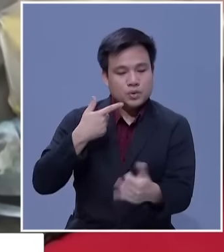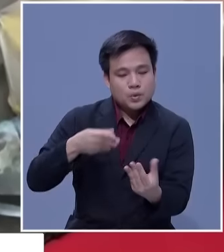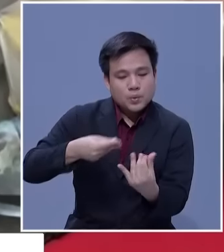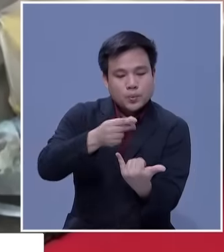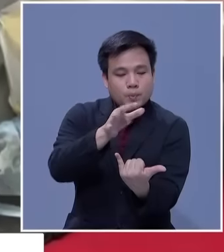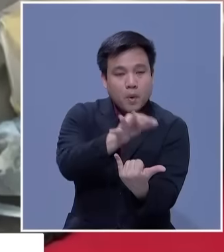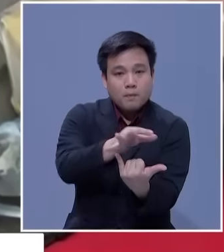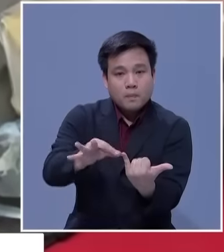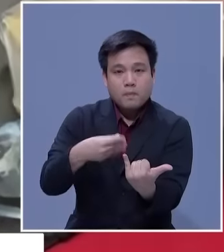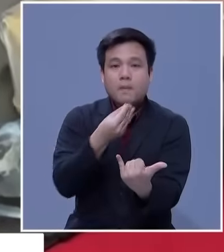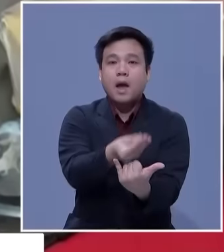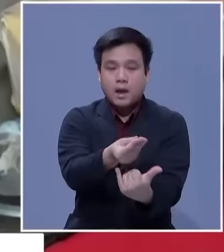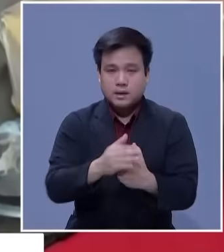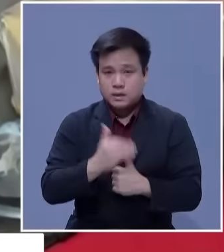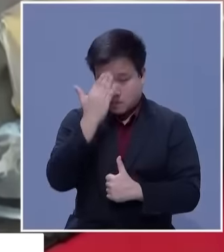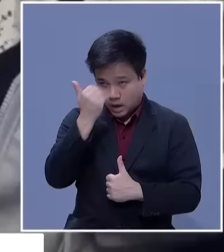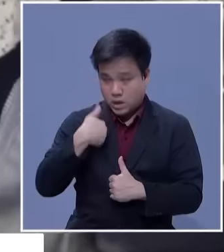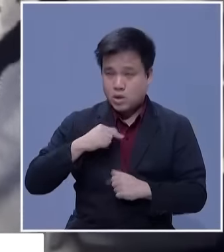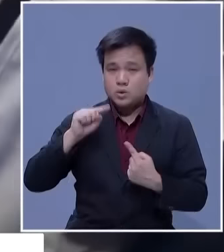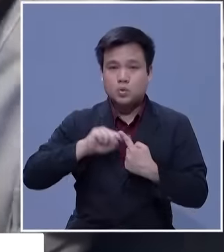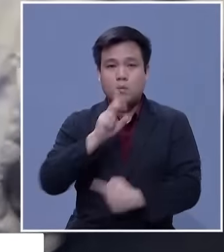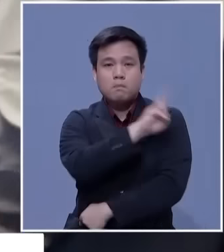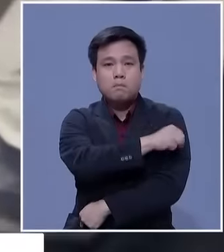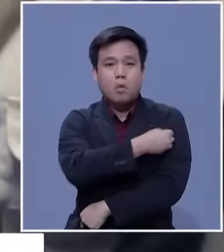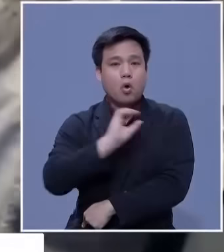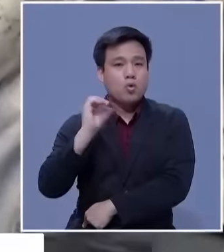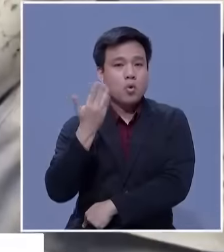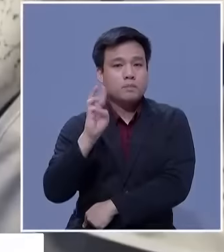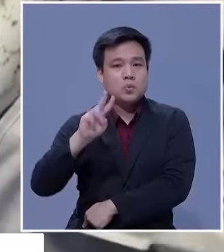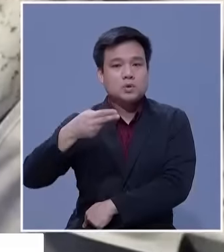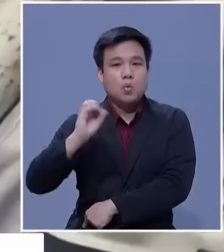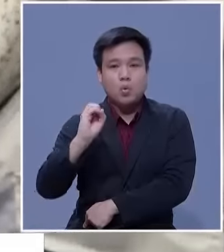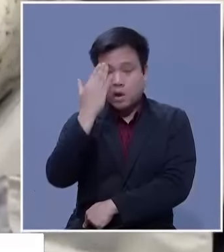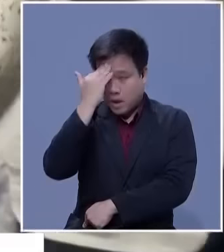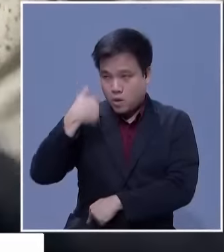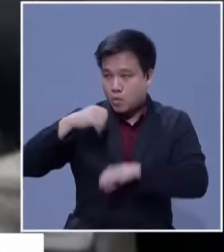ตามข้อตกลงกับองค์การอนามัยโลกหรือว่า Who นะคะเพื่อเปิดทางให้เจ้าหน้าที่เข้าไปฉีด